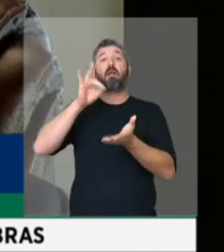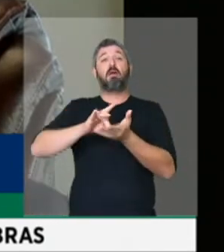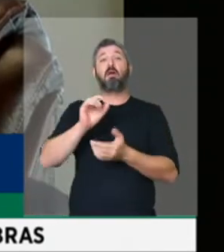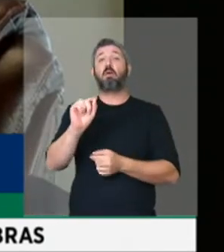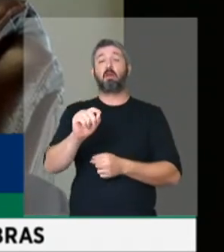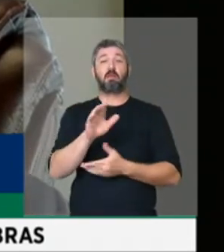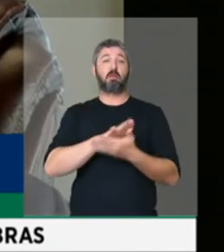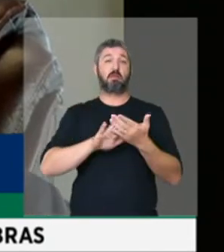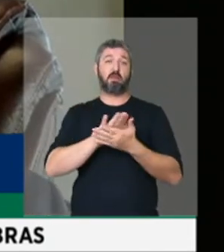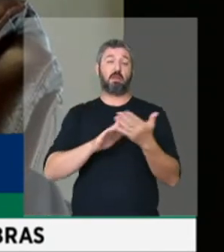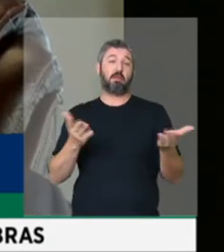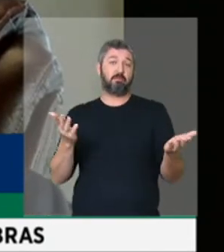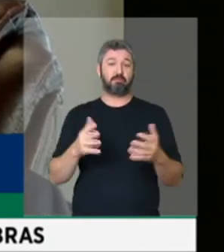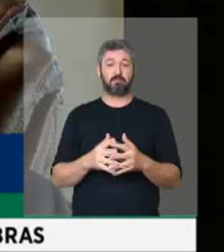A OPOSIÇÃO IRÁFALAR MUITO EM DIZER NADA. PORQUE NÃO